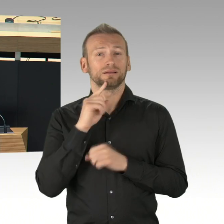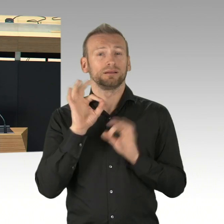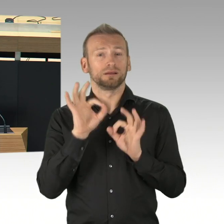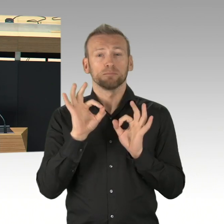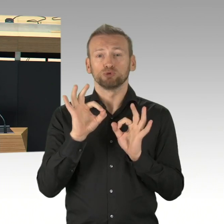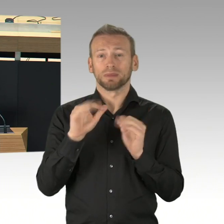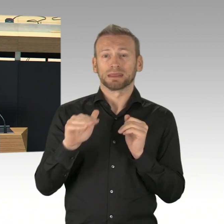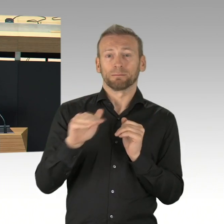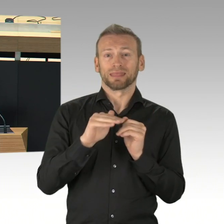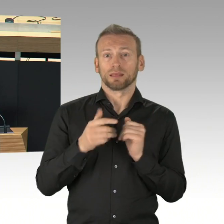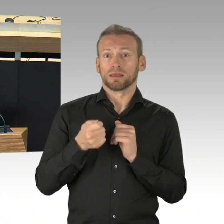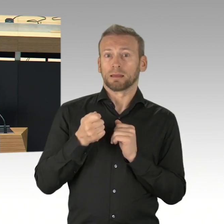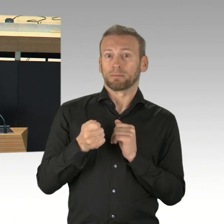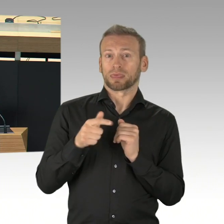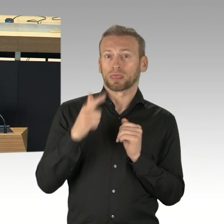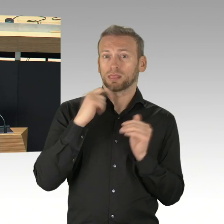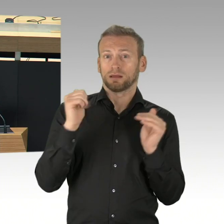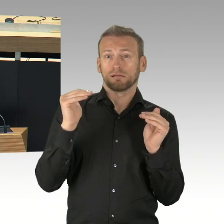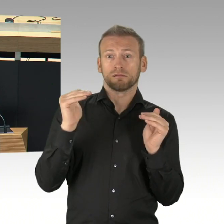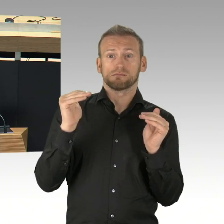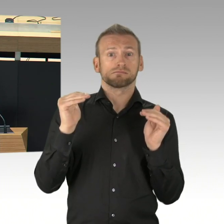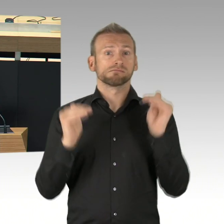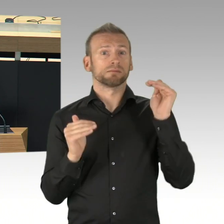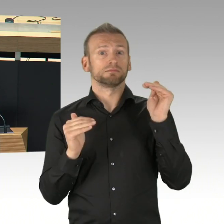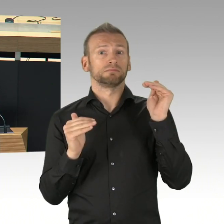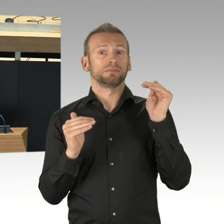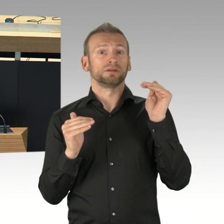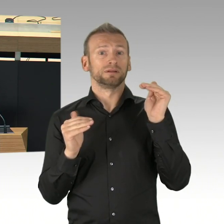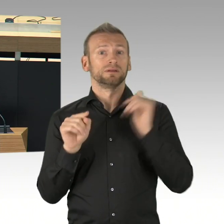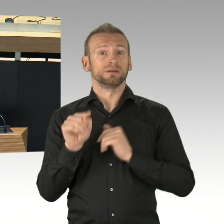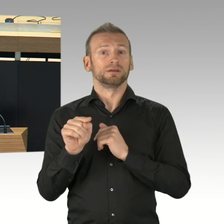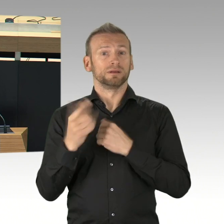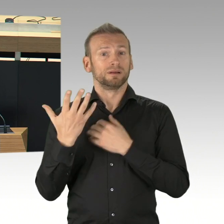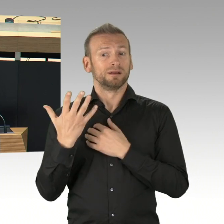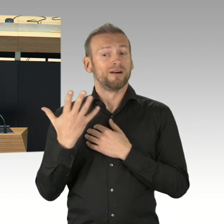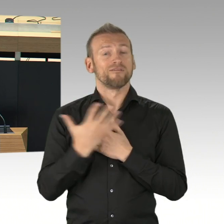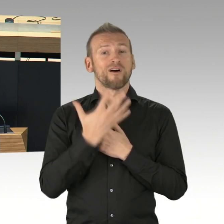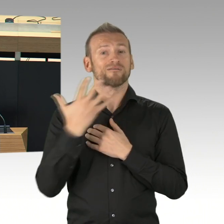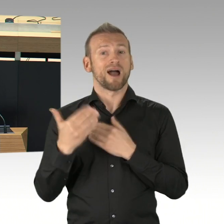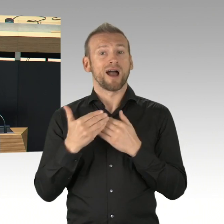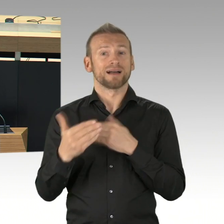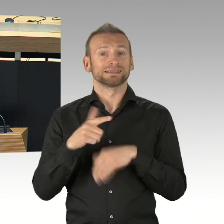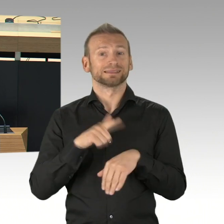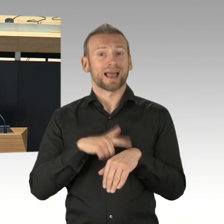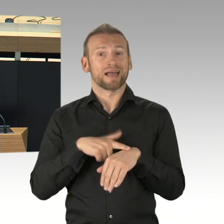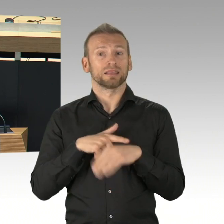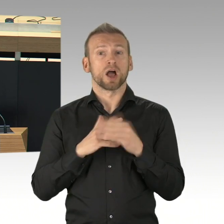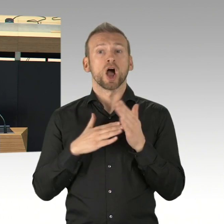Was liegt, das liegt. Also wörtlich steht im Gesetz: Es müssen klar die Maßnahmen beschrieben werden,